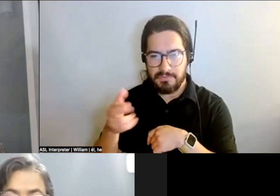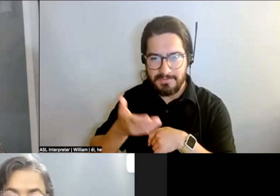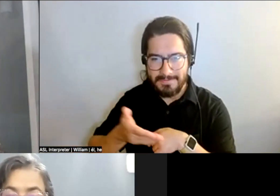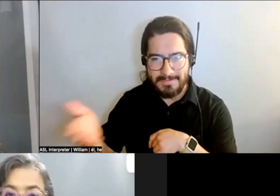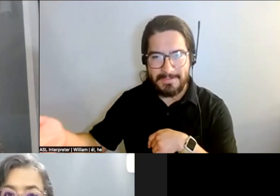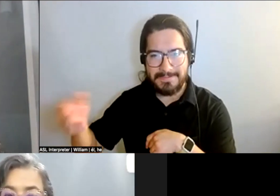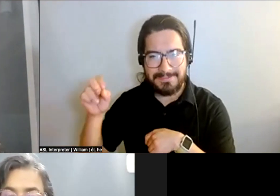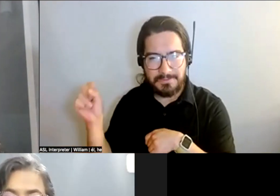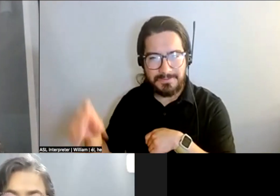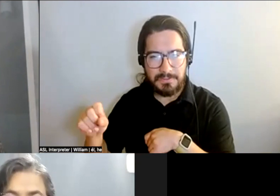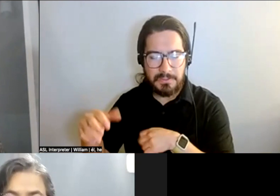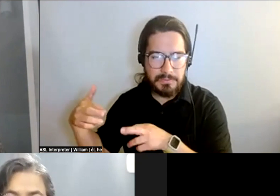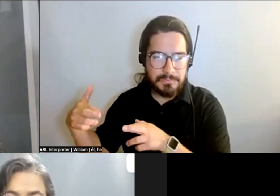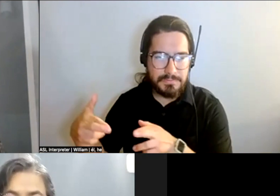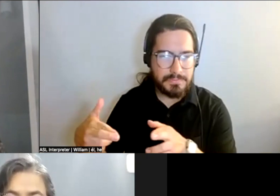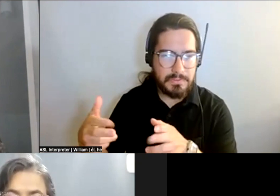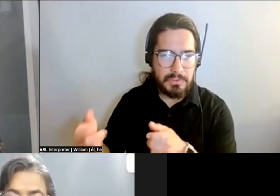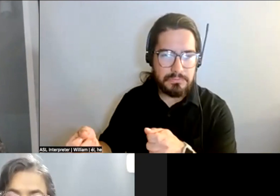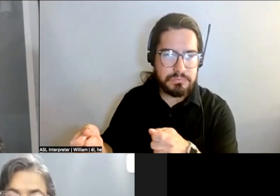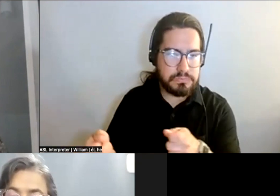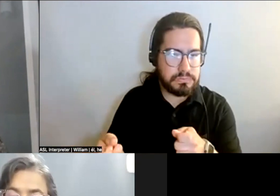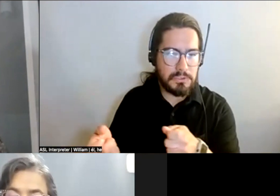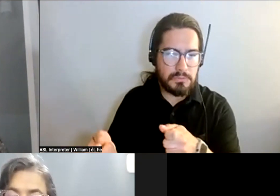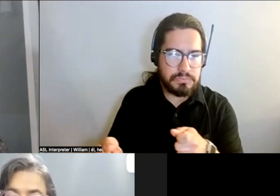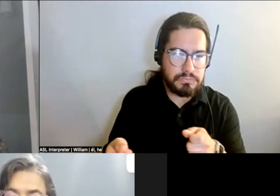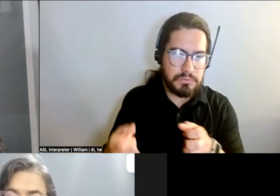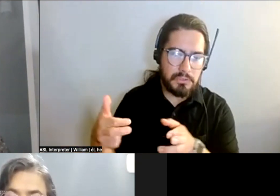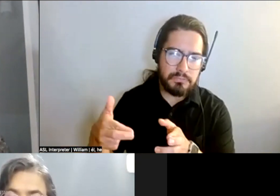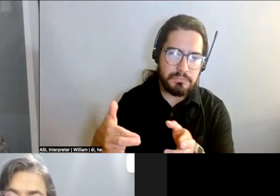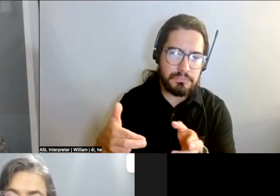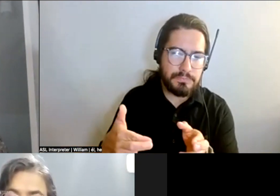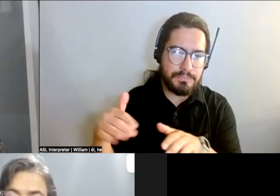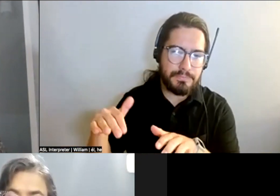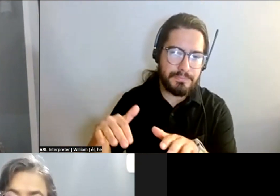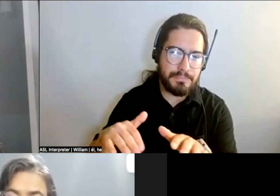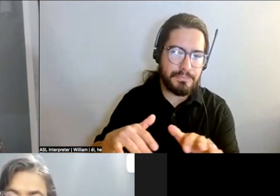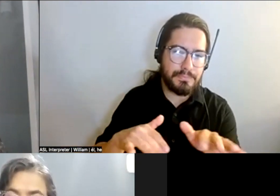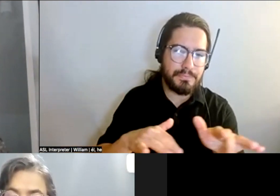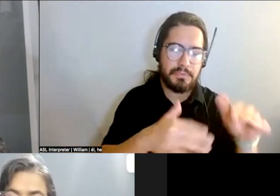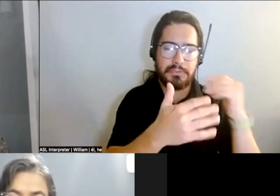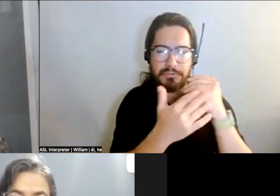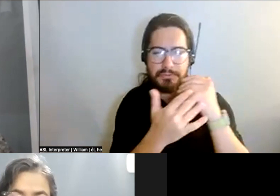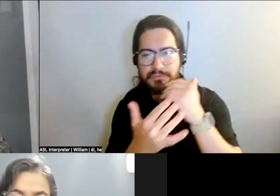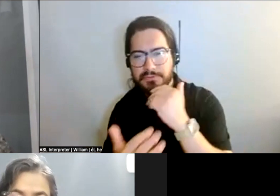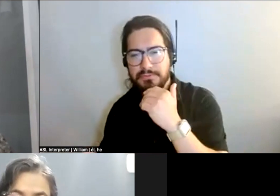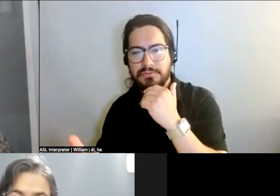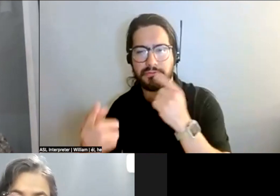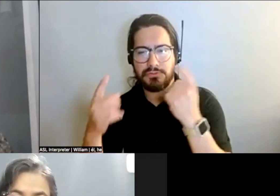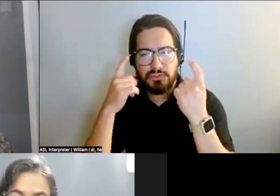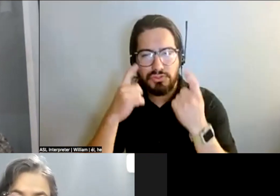En este río hay lágrimas y sangre, promesas incumplidas, suciedad y excremento y largas